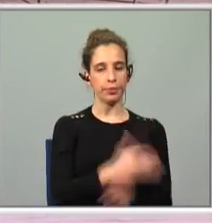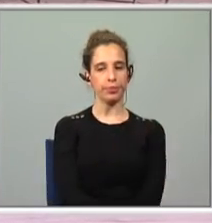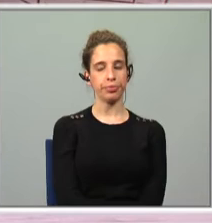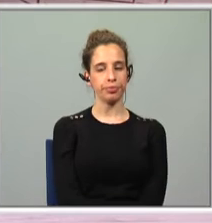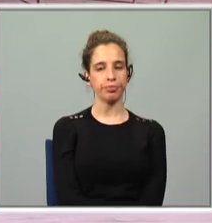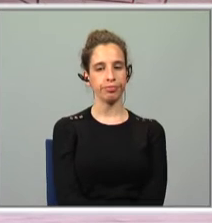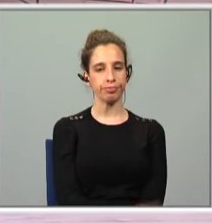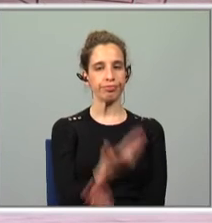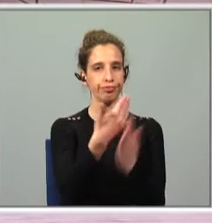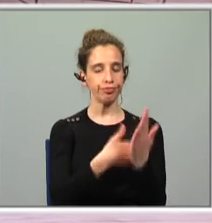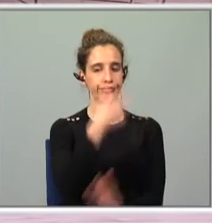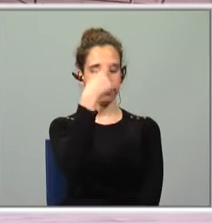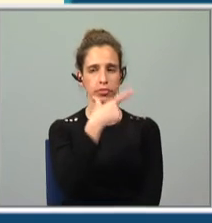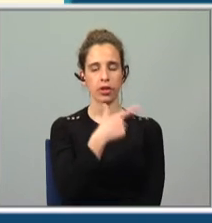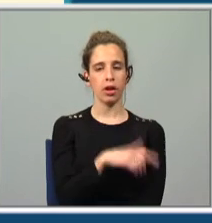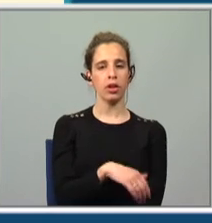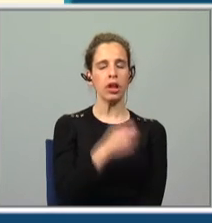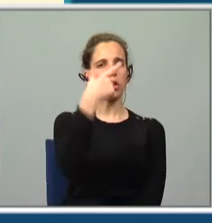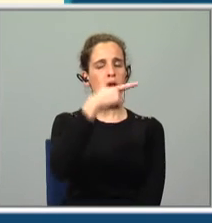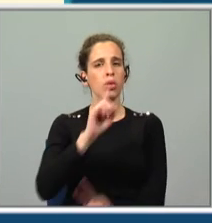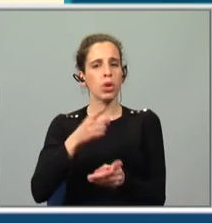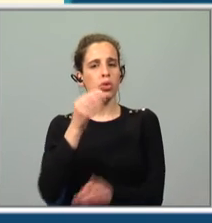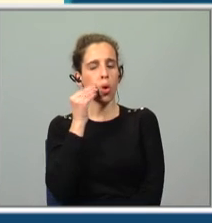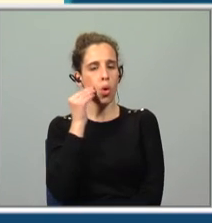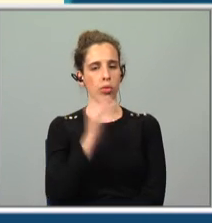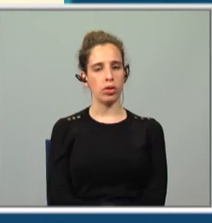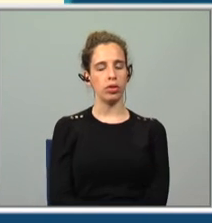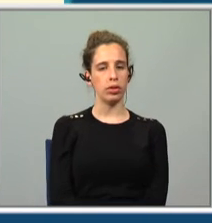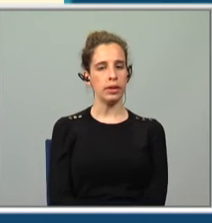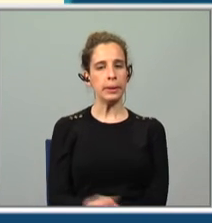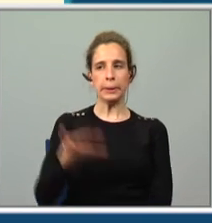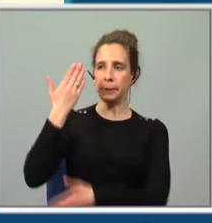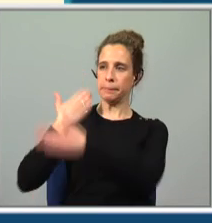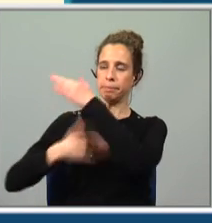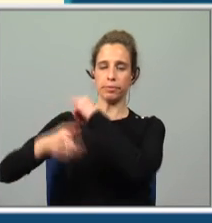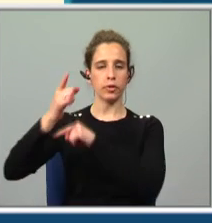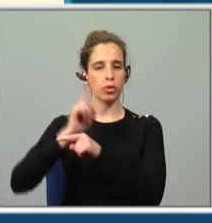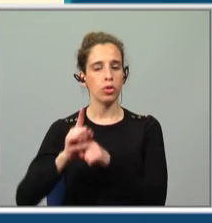e quando a história hora como começa a nossa histórica era uma vez um pequeno 當故事開始的時候我們的歷史曾經很短暫